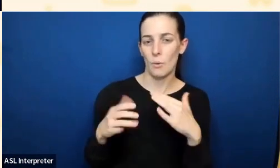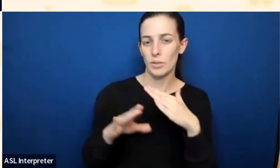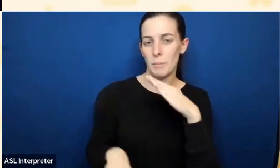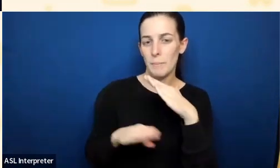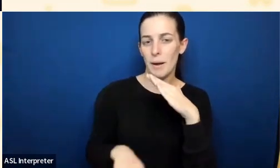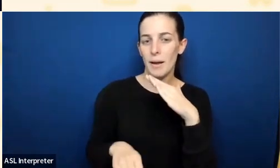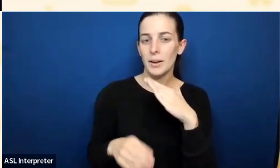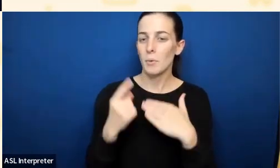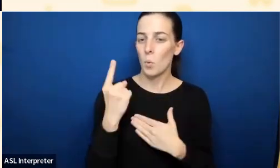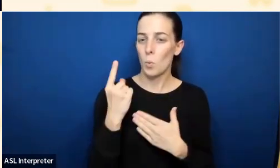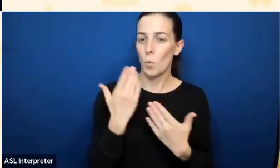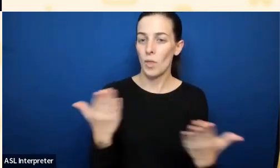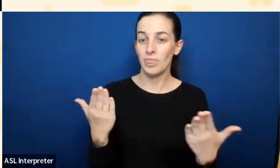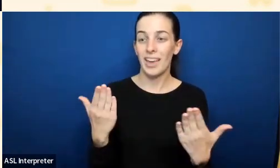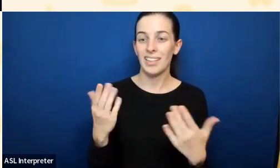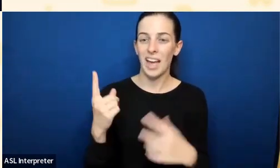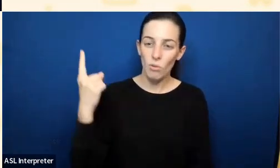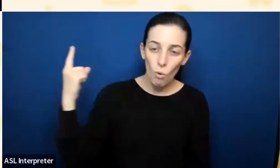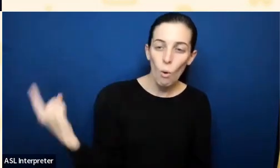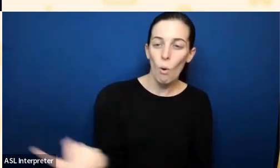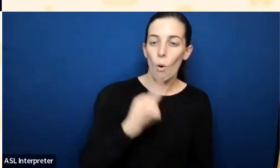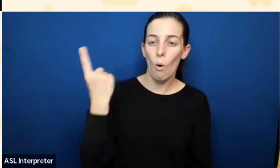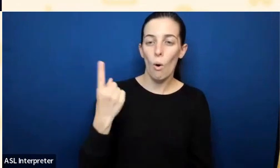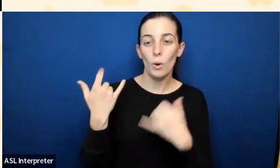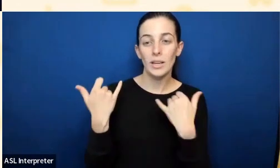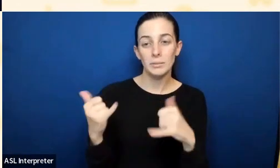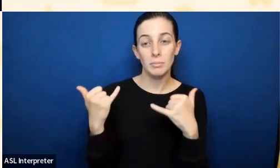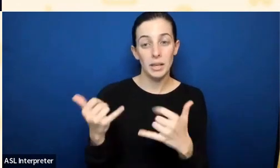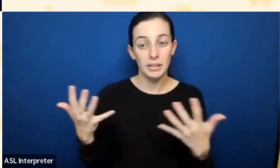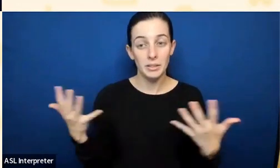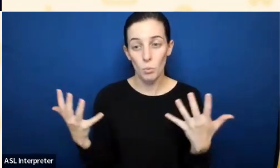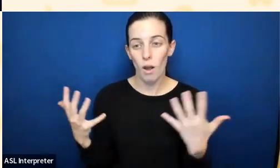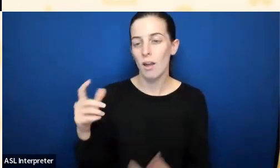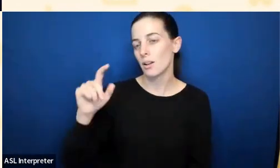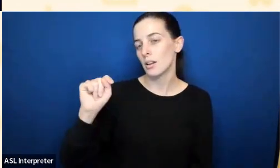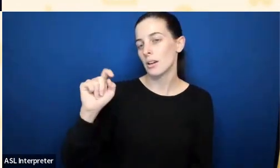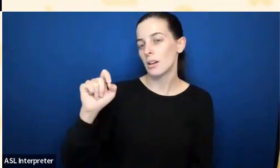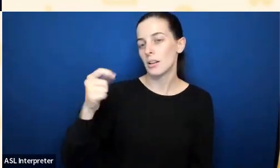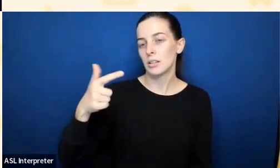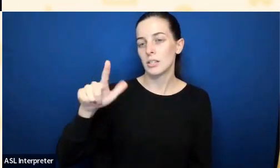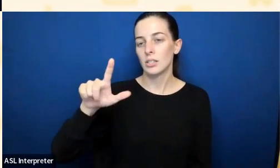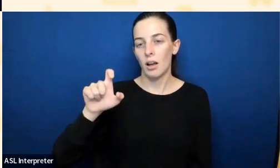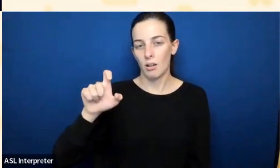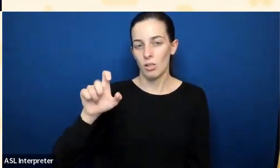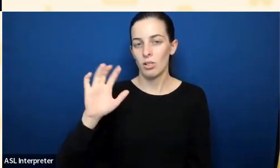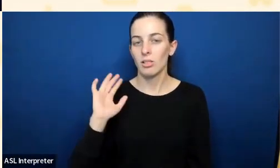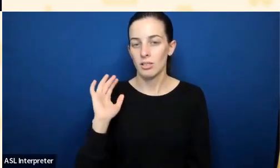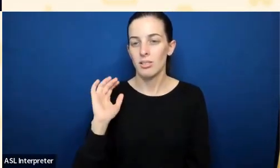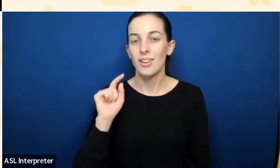que se reproduce sin importar cuál sea el interruptor. Entonces, si hacemos clic en este interruptor en el sitio de Kinetic Iris,